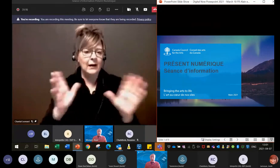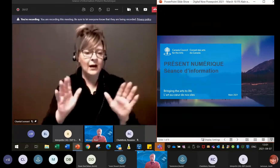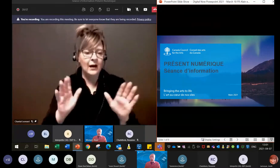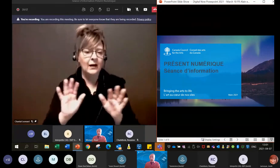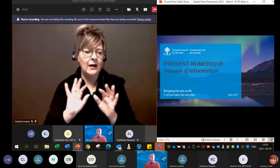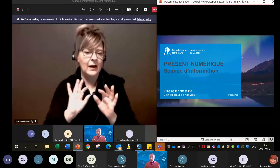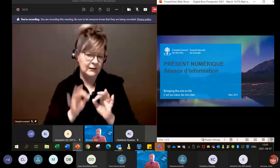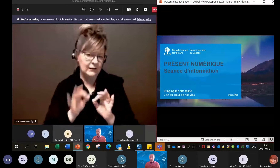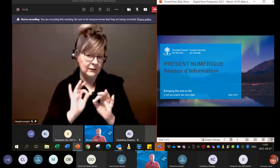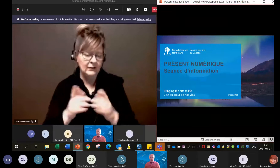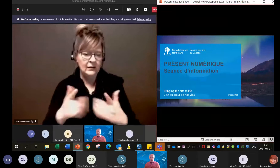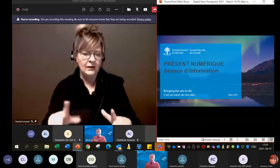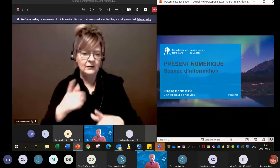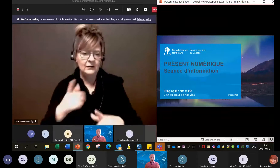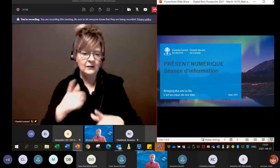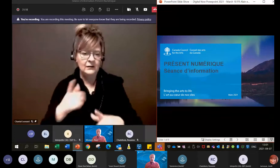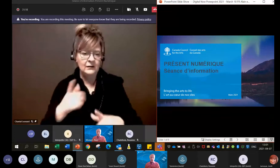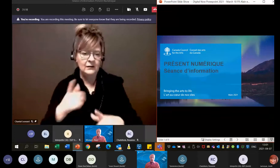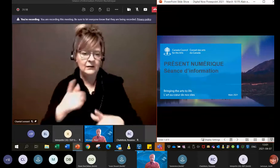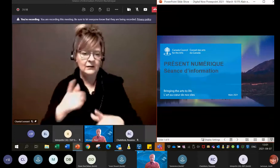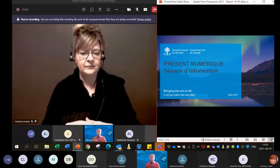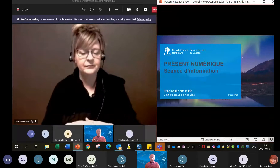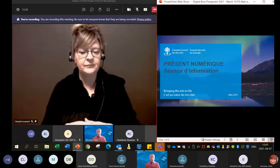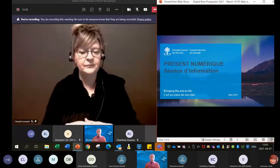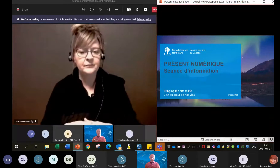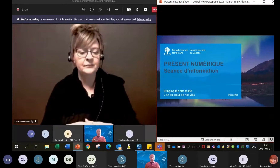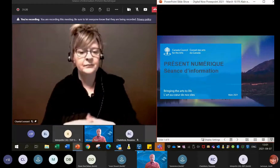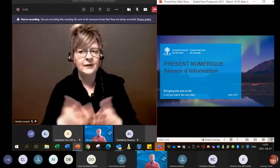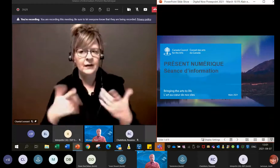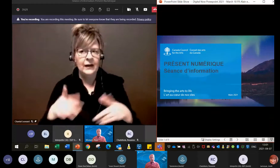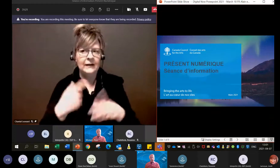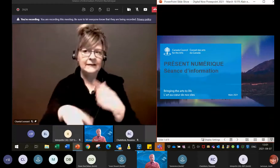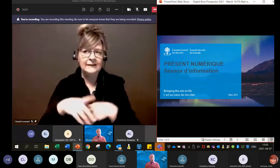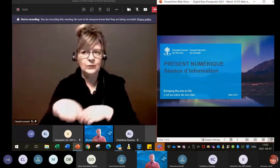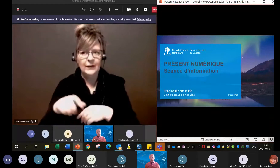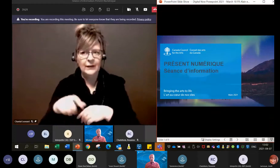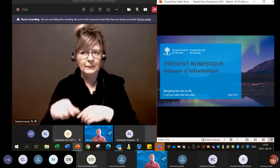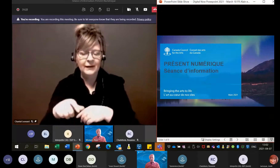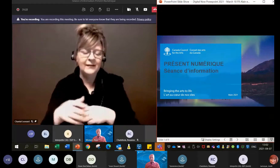langue des signes du Québec.